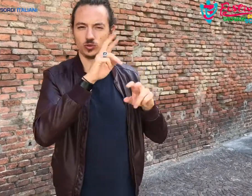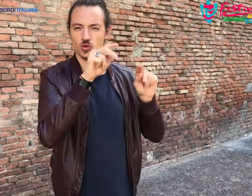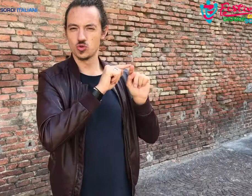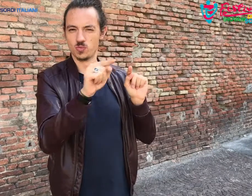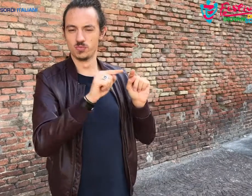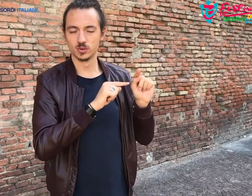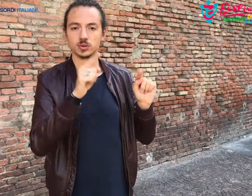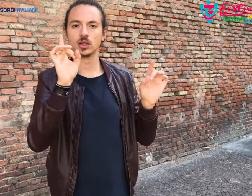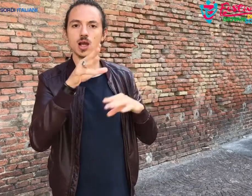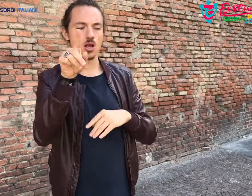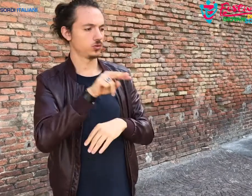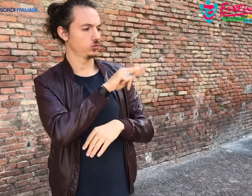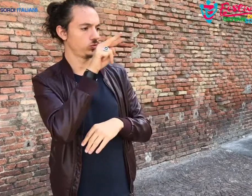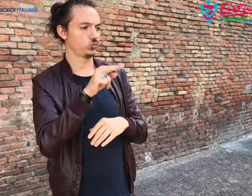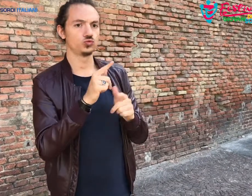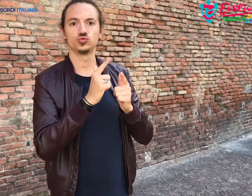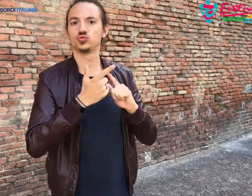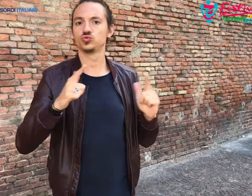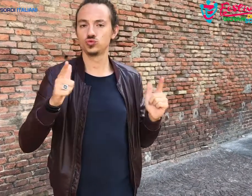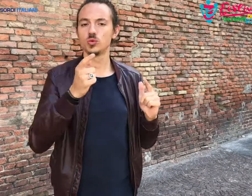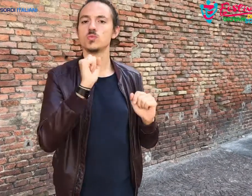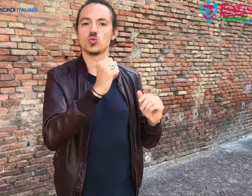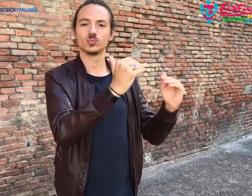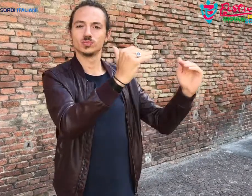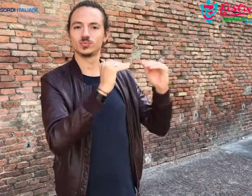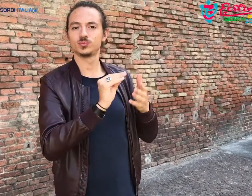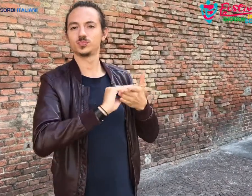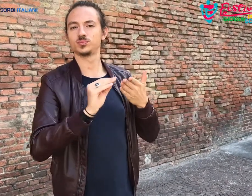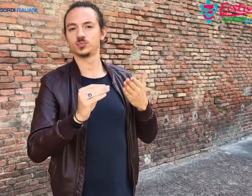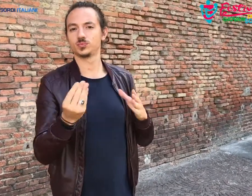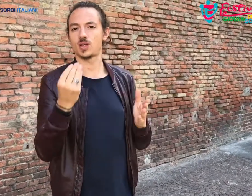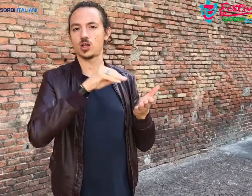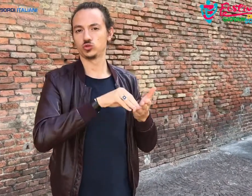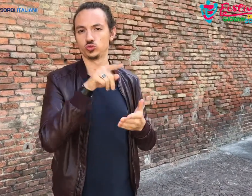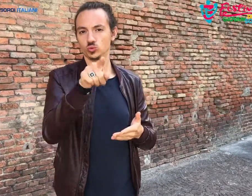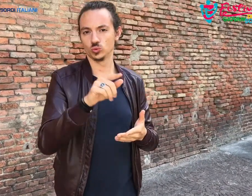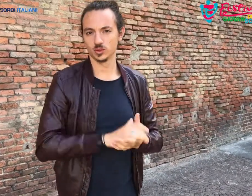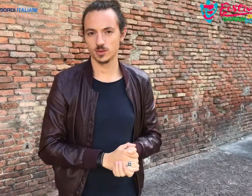viaggio, ecc. in caso di ulteriori argomenti potrete aggiungerli.